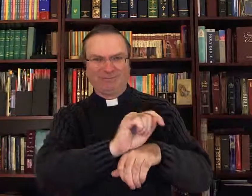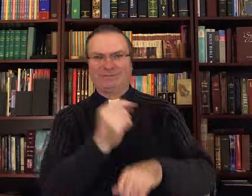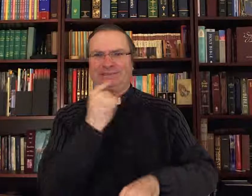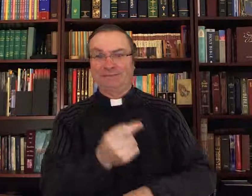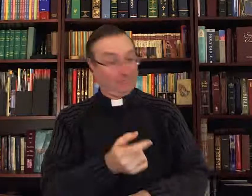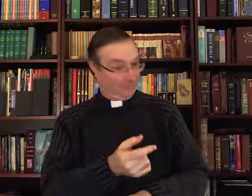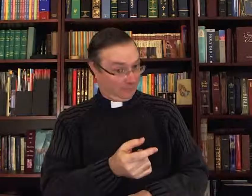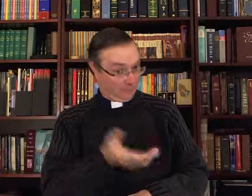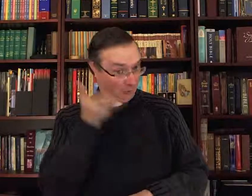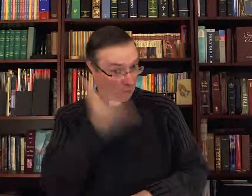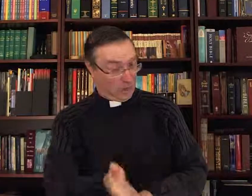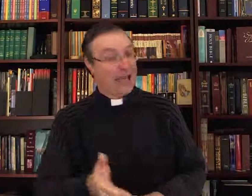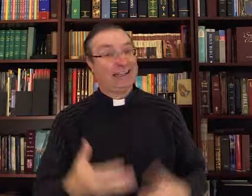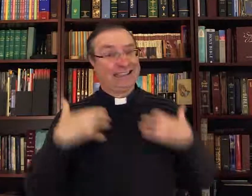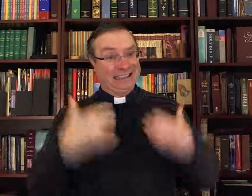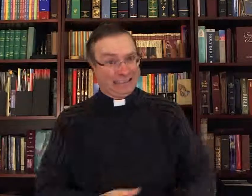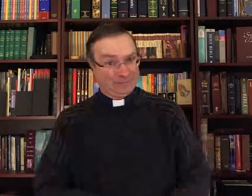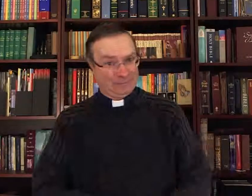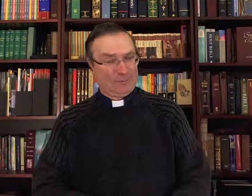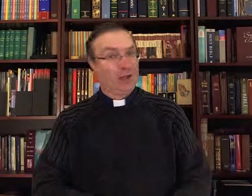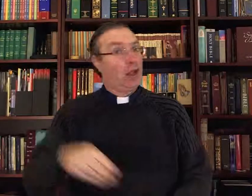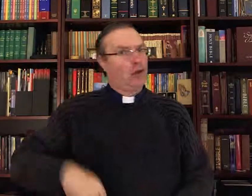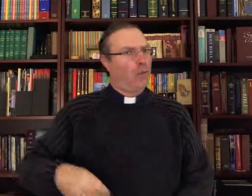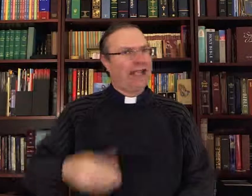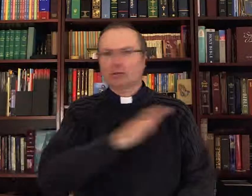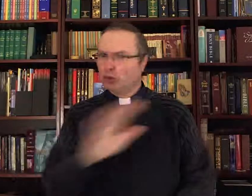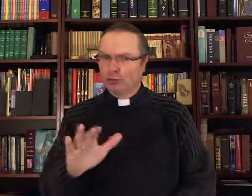et lui dit: Te voilà guéri. Ne pèche plus,